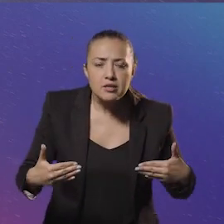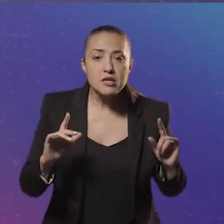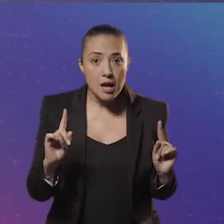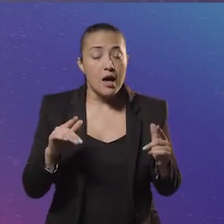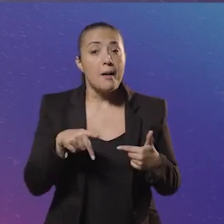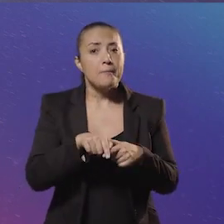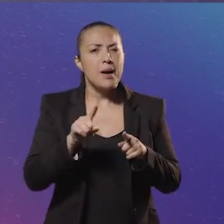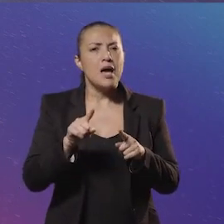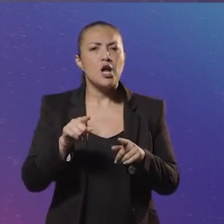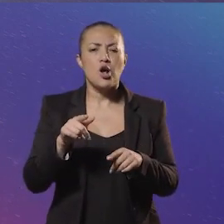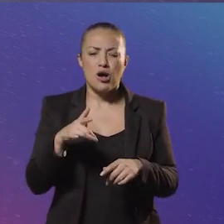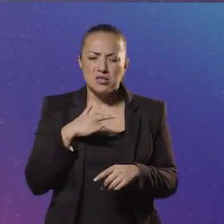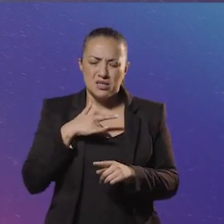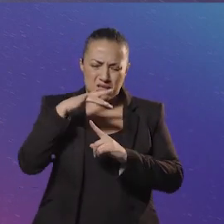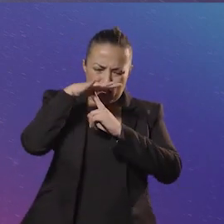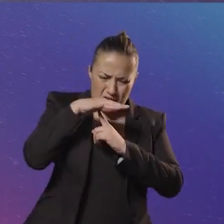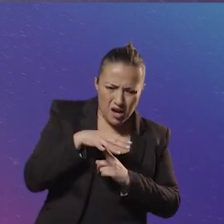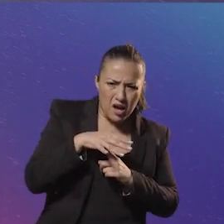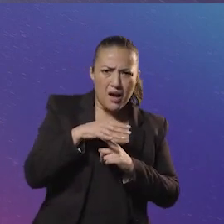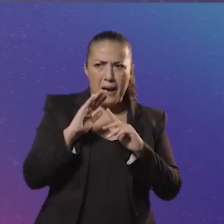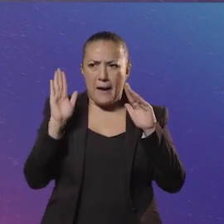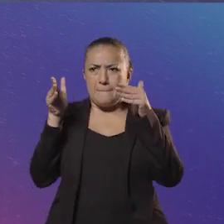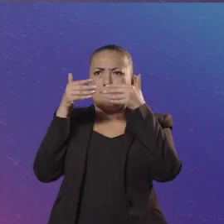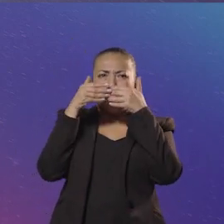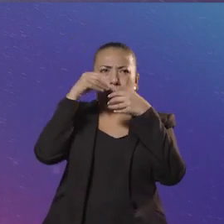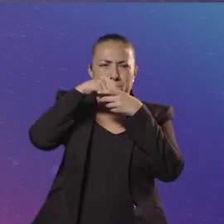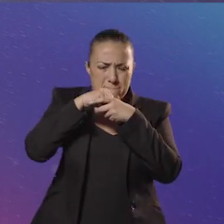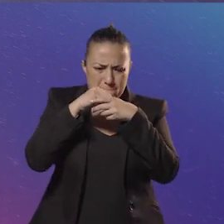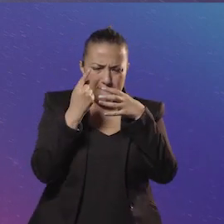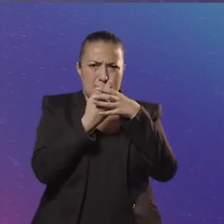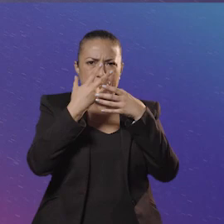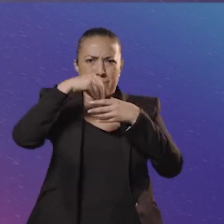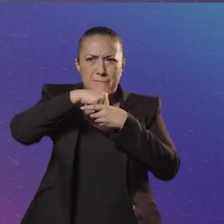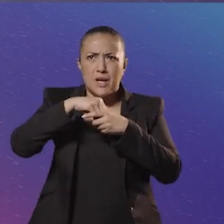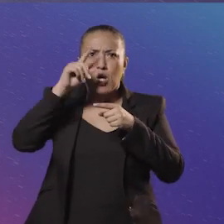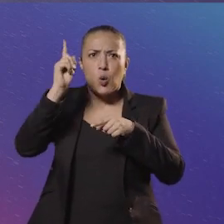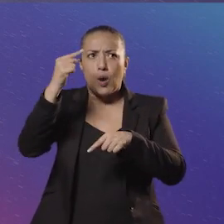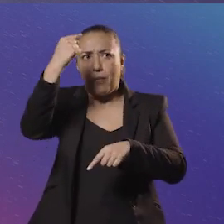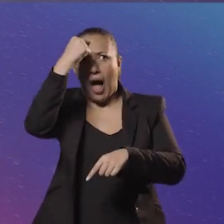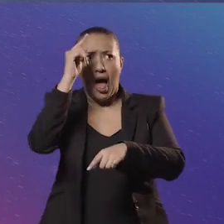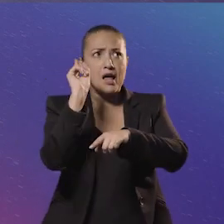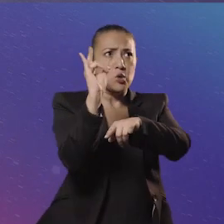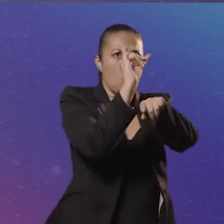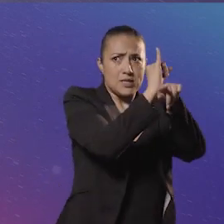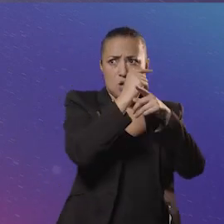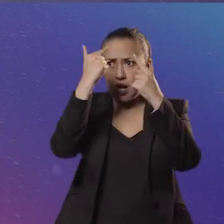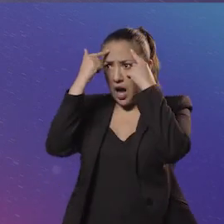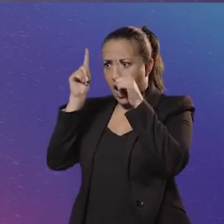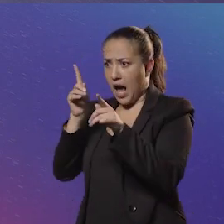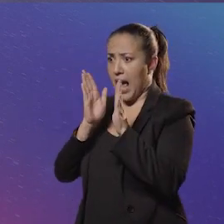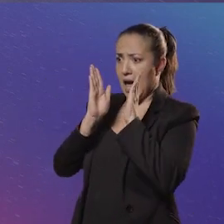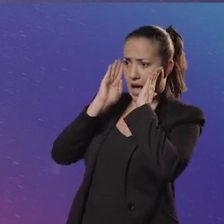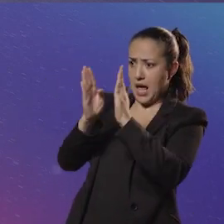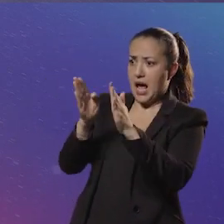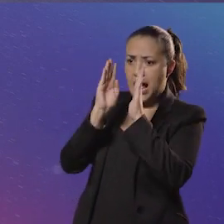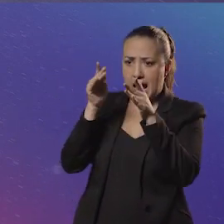están en marginalización, están encerradas, están en el encierro, en la institucionalización, etcétera, etcétera, pues jamás